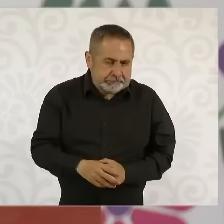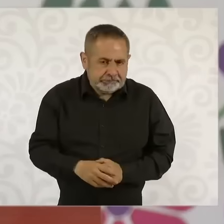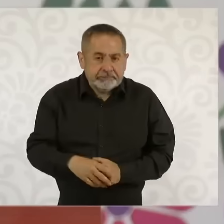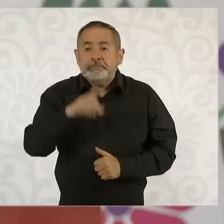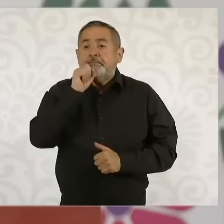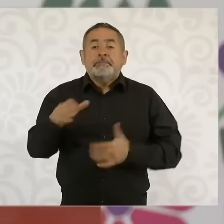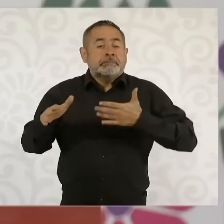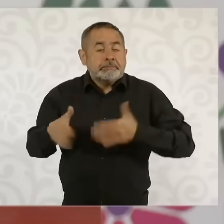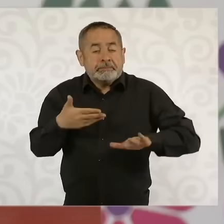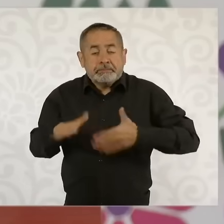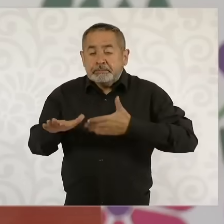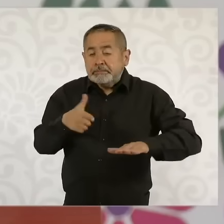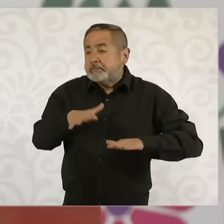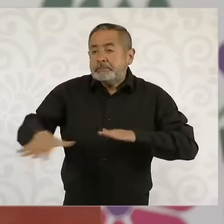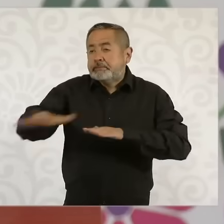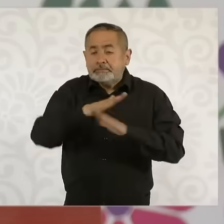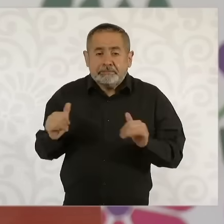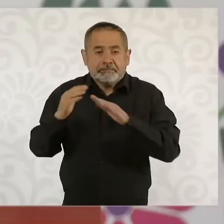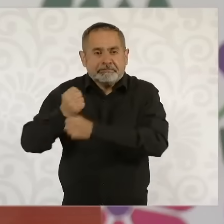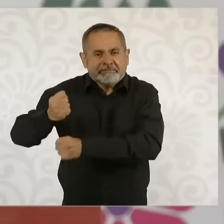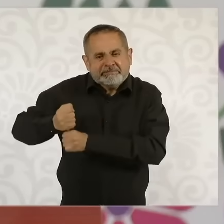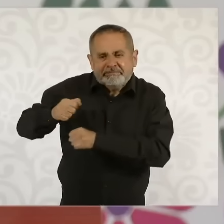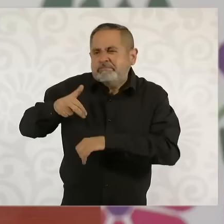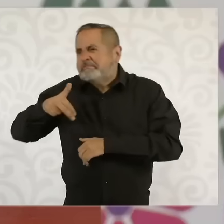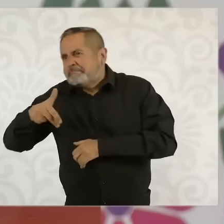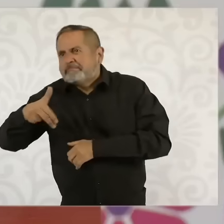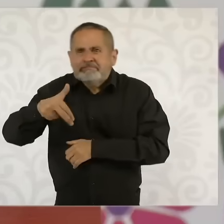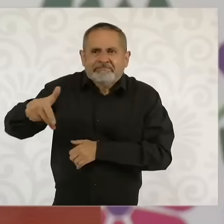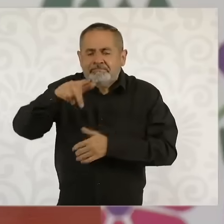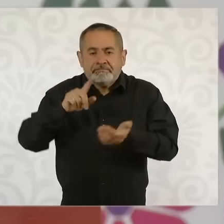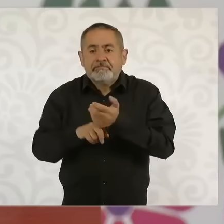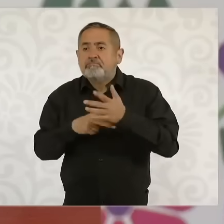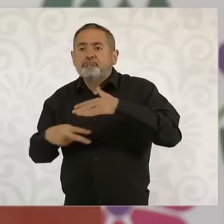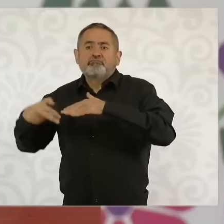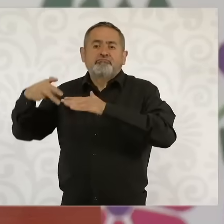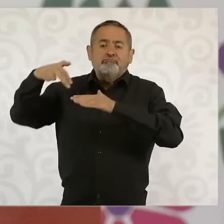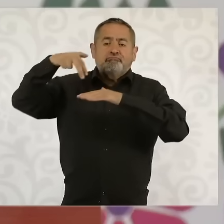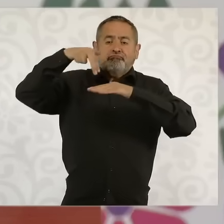arqueológica, senderismo, tenemos un mirador de para avistamiento de aves, faro cultural,